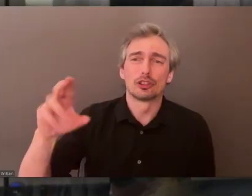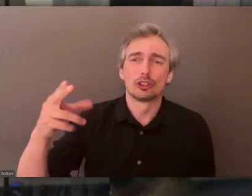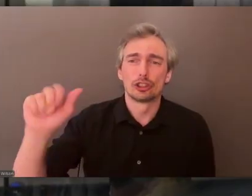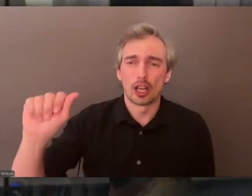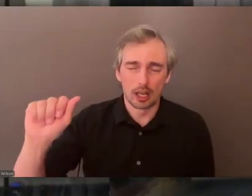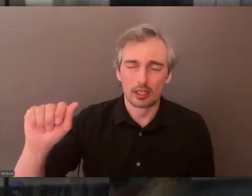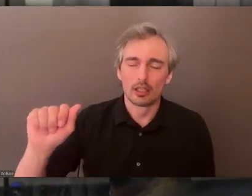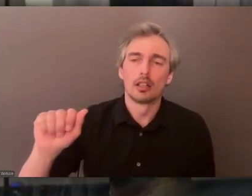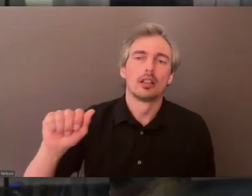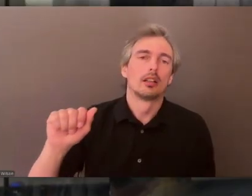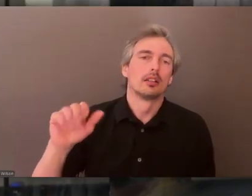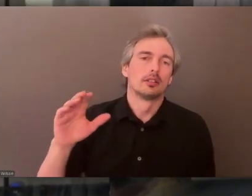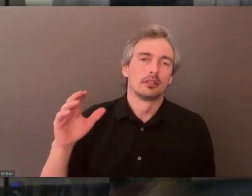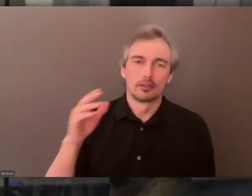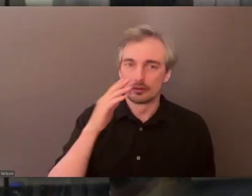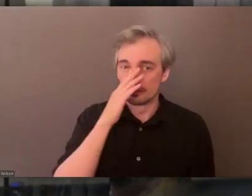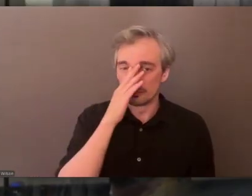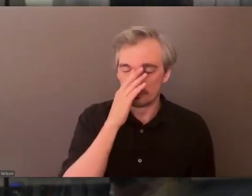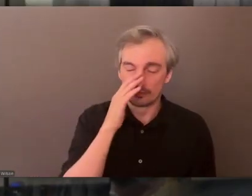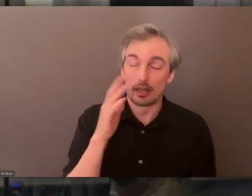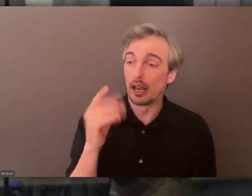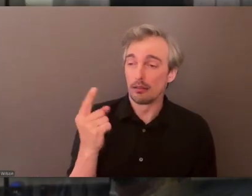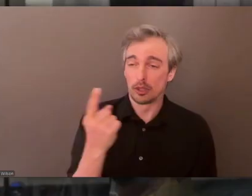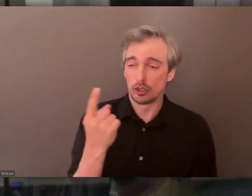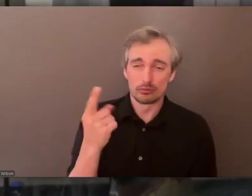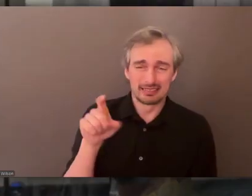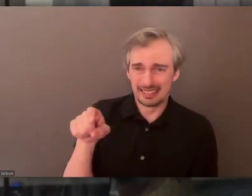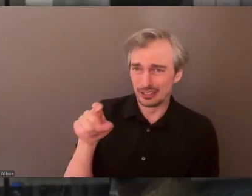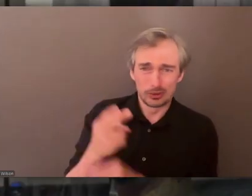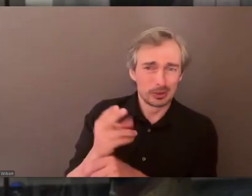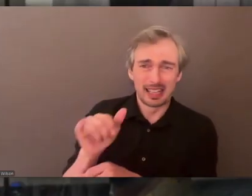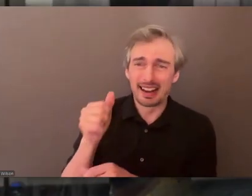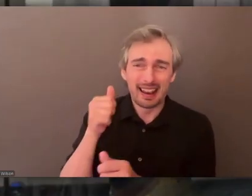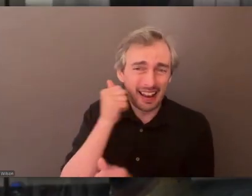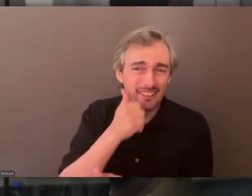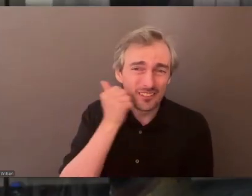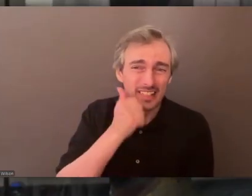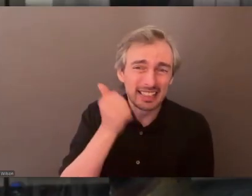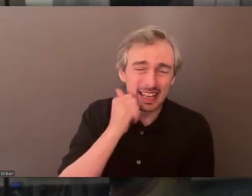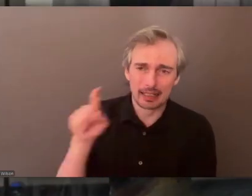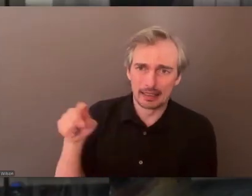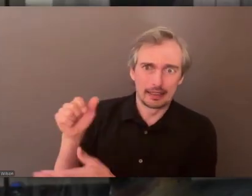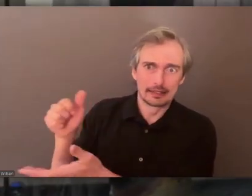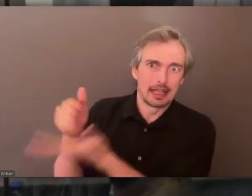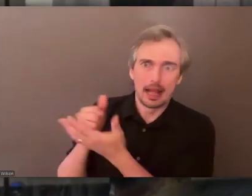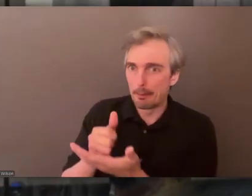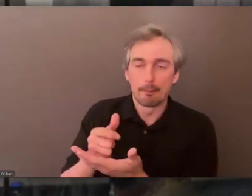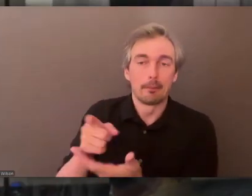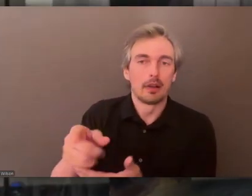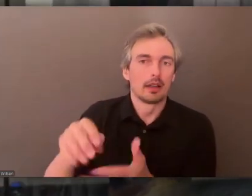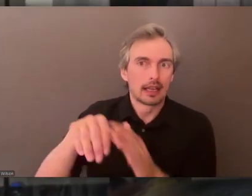例えば、レポ ートで情報を伝えようとしていて、誰かが 他の人にそれを読んでもらうように頼んだとしましょう。